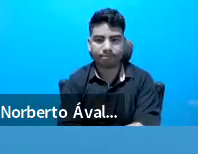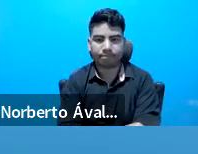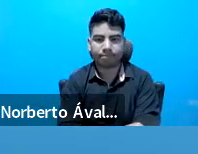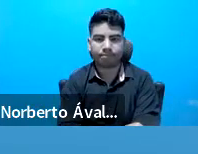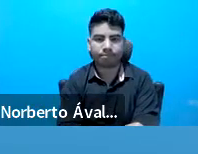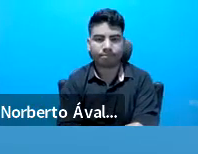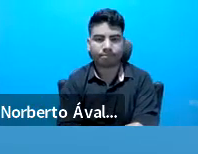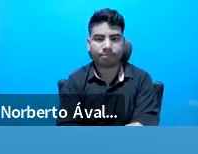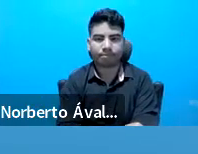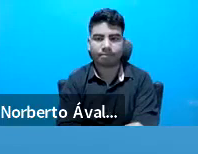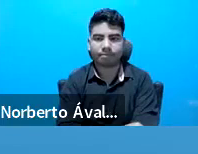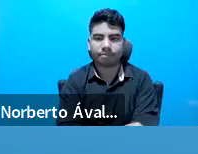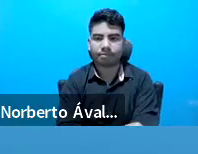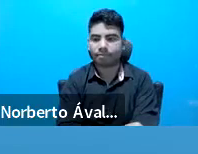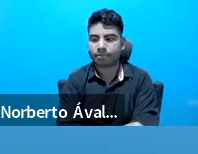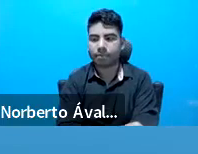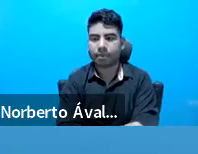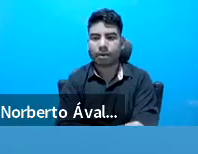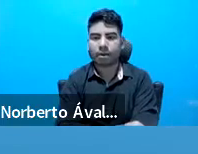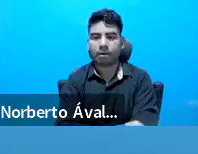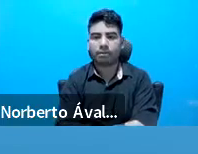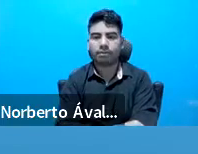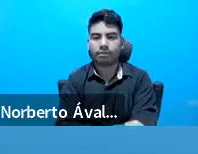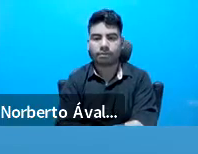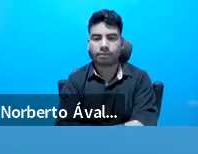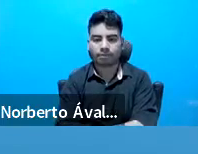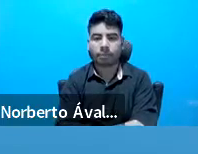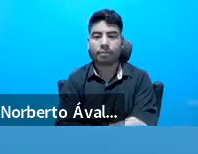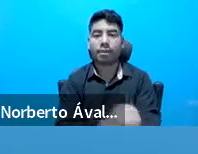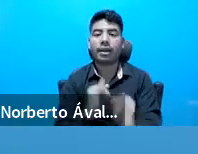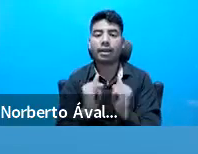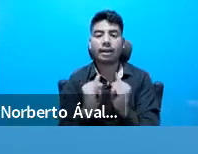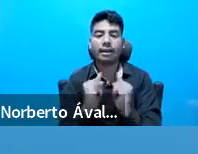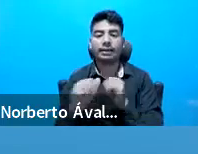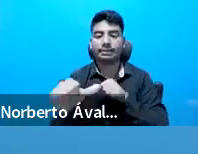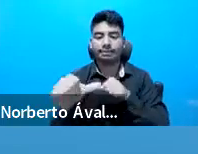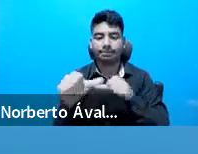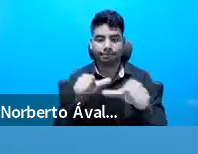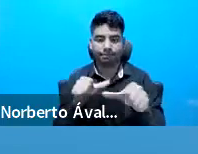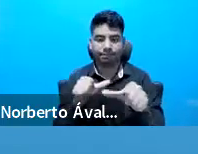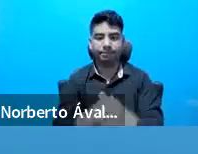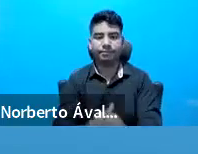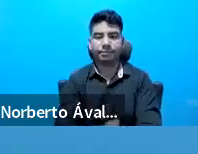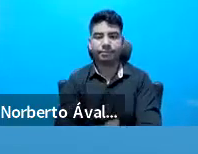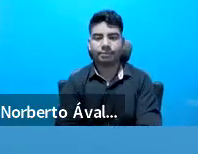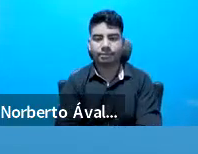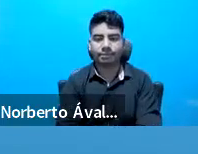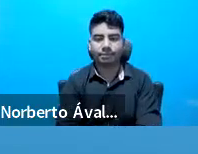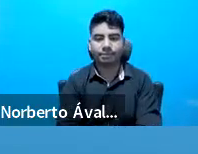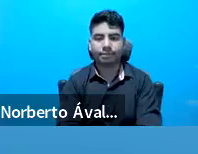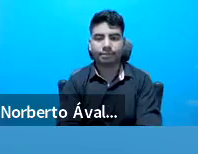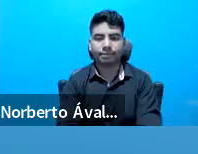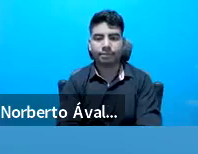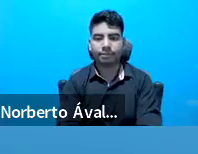a Vigo. resulta que la lengua de señas es una señas, pues es una lengua pues es una lengua enraizada en